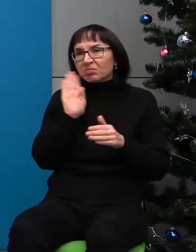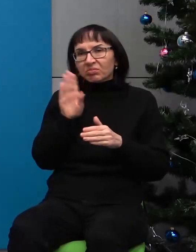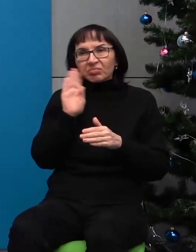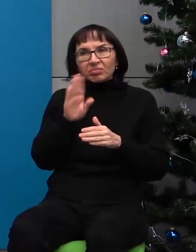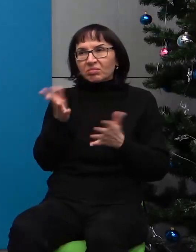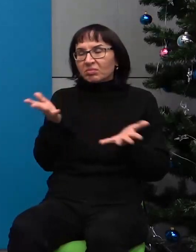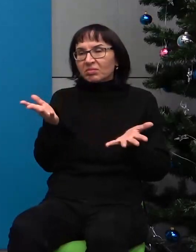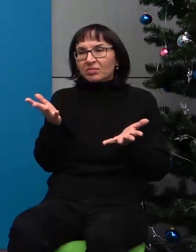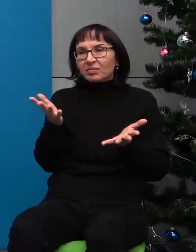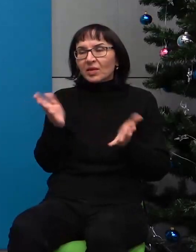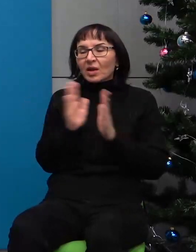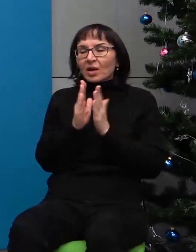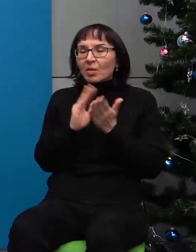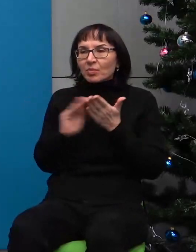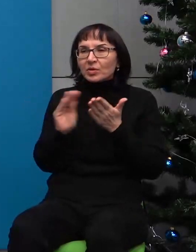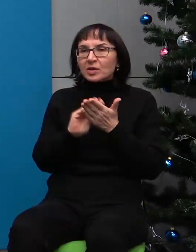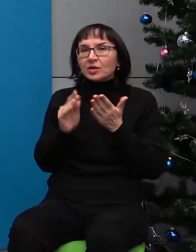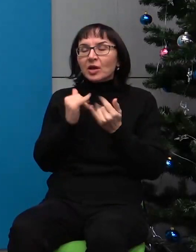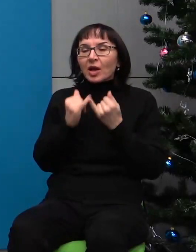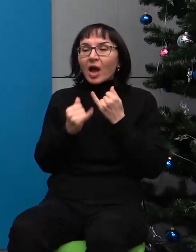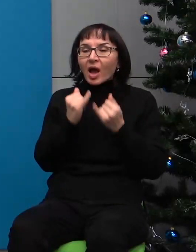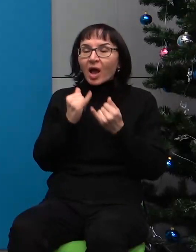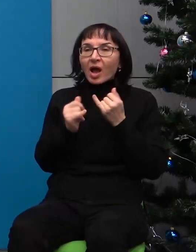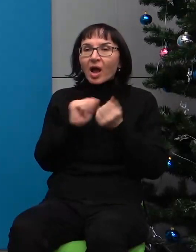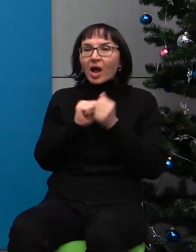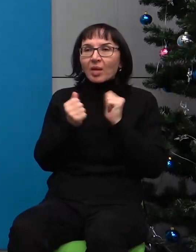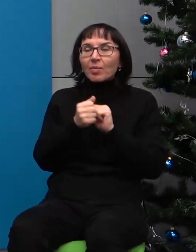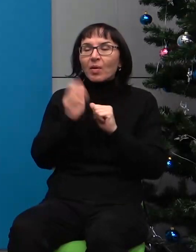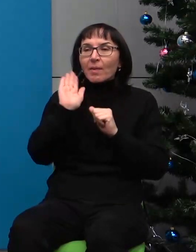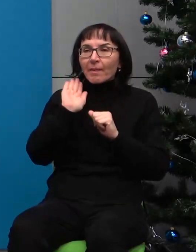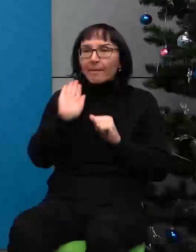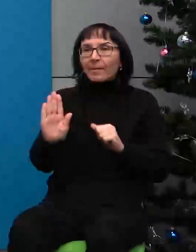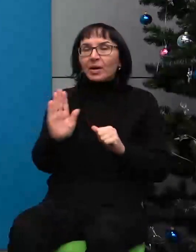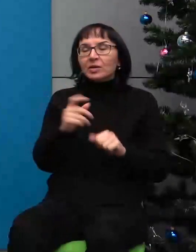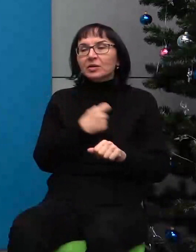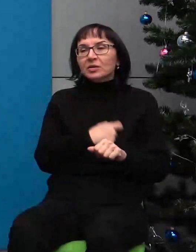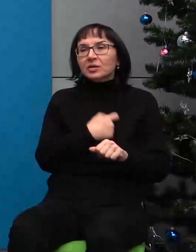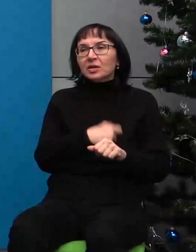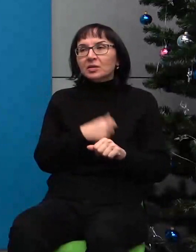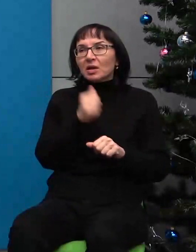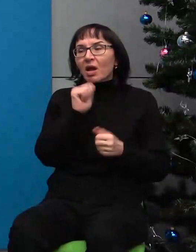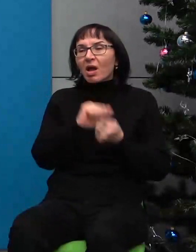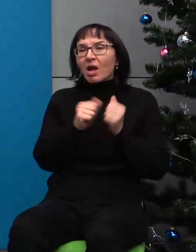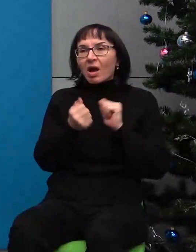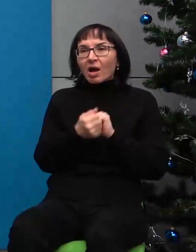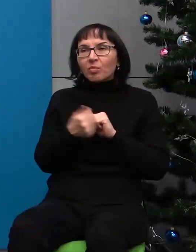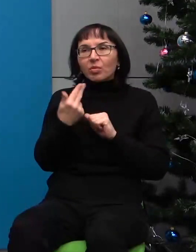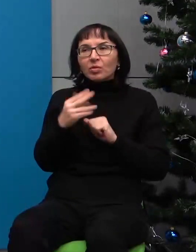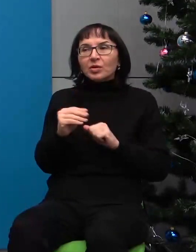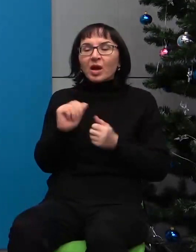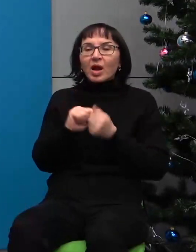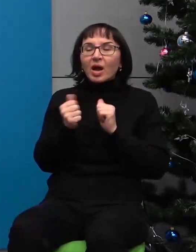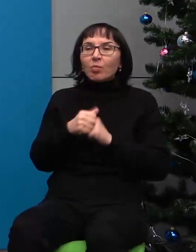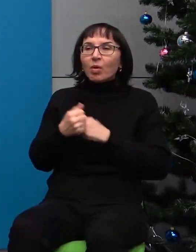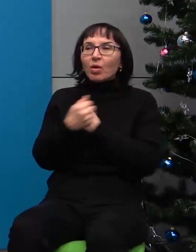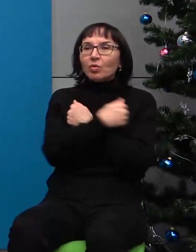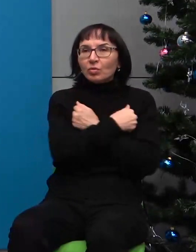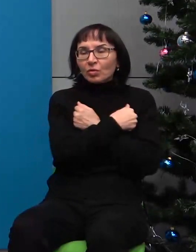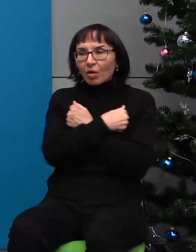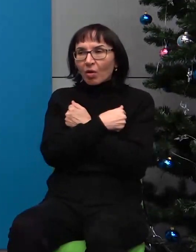Więc albo się ma radę go serca, albo nie. Jak człowiek z zgodzie ze sobą coś robi, to nawet jak to będą, nie wiem, kosmiczne, westerny, czy nie wiem, cokolwiek,